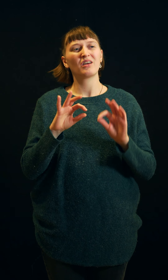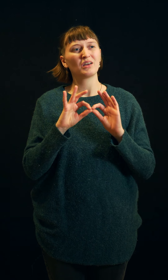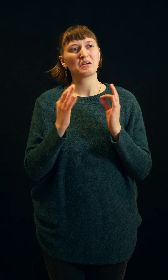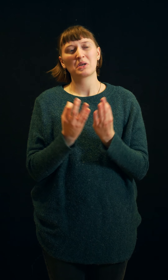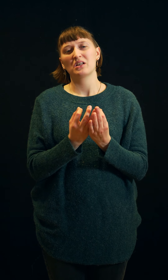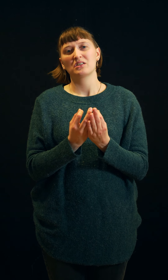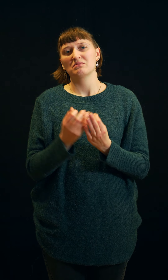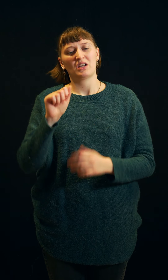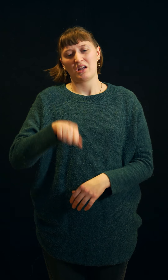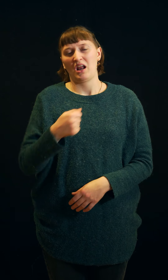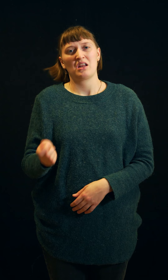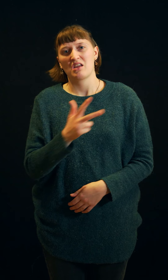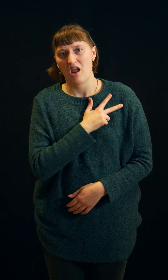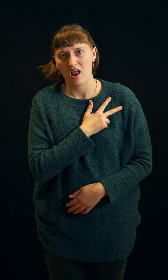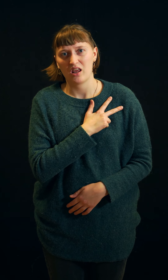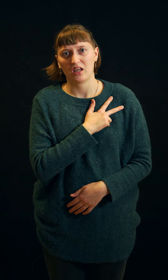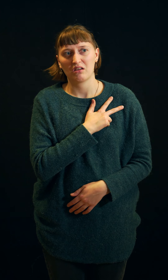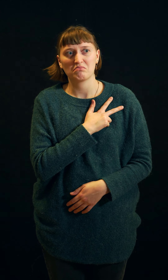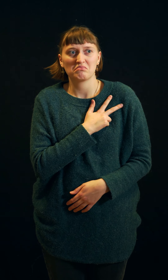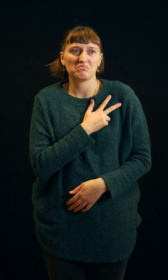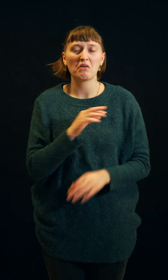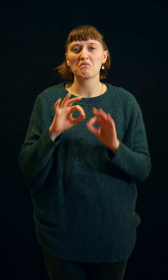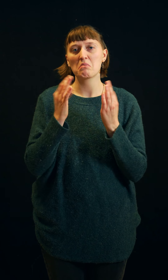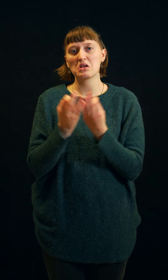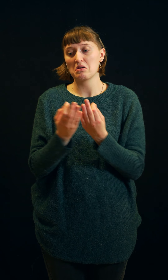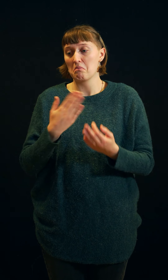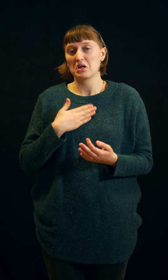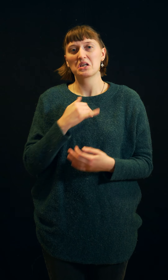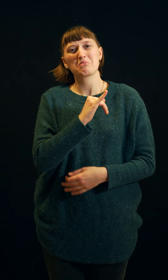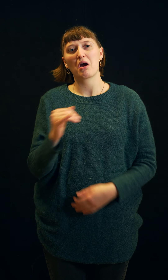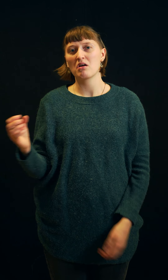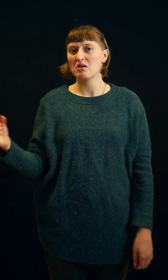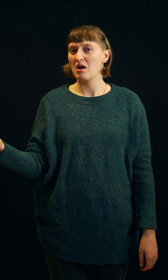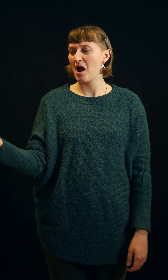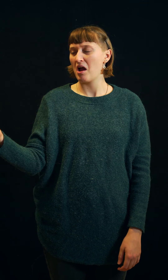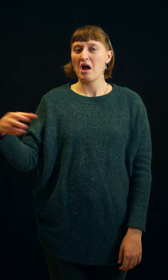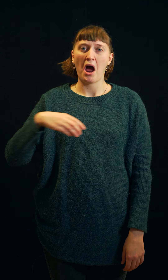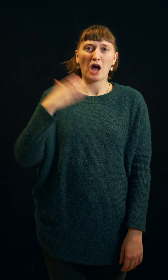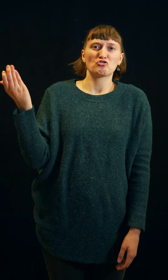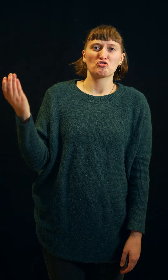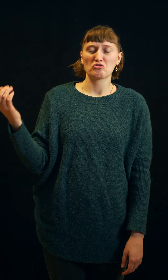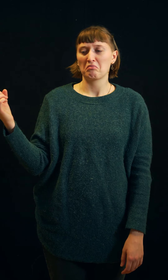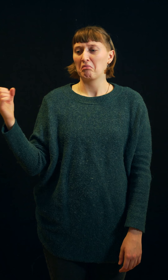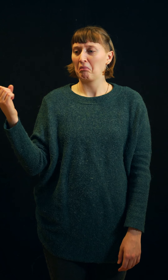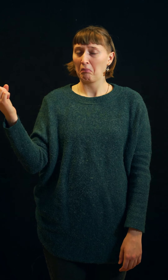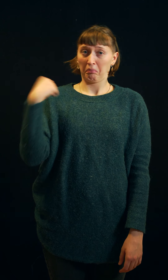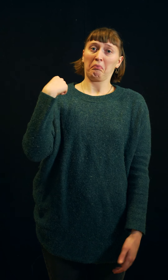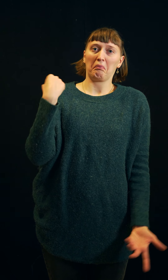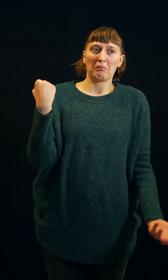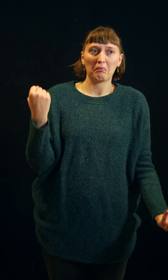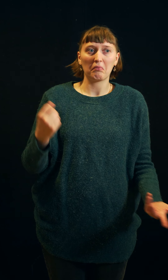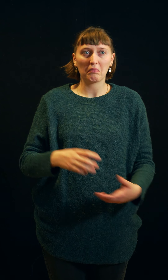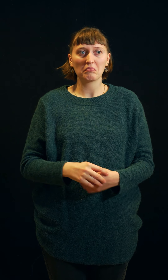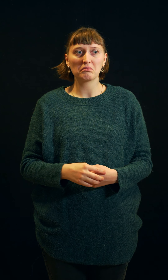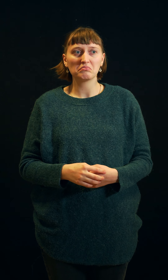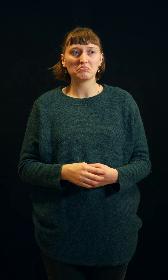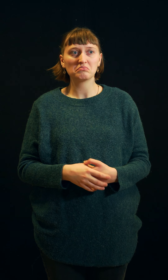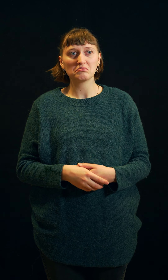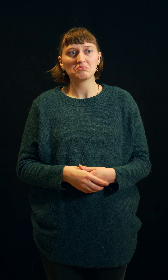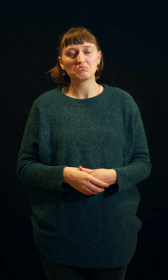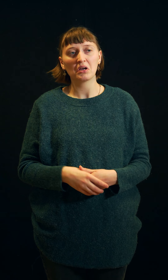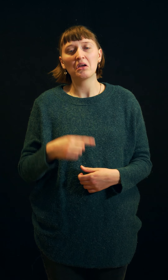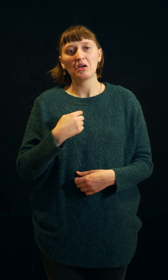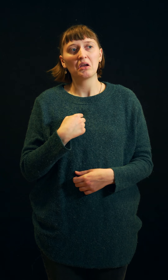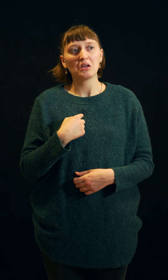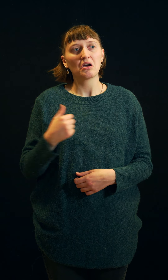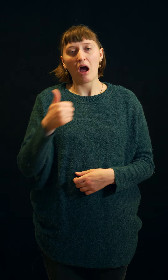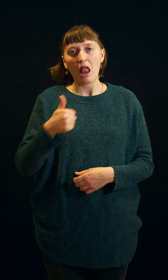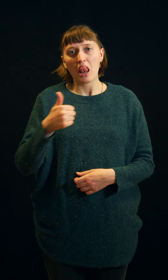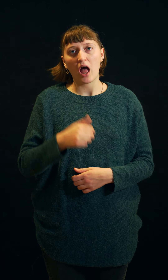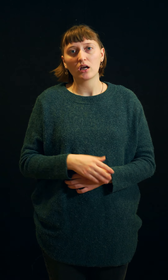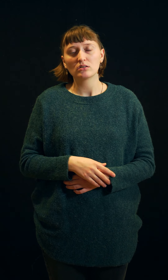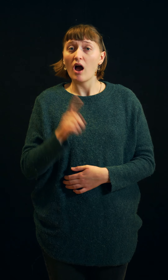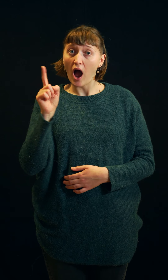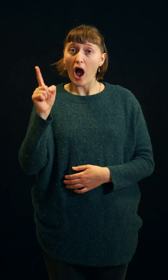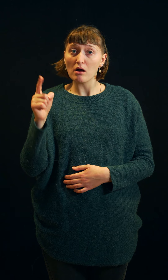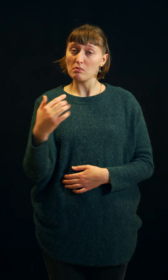Familie kann das nicht, Familie ist manchmal besser darin, einen im Stich zu lassen.